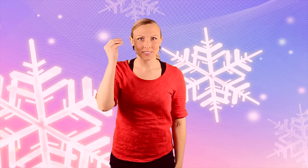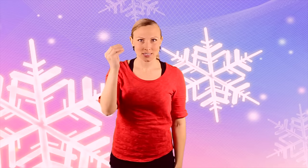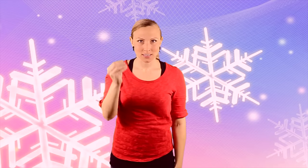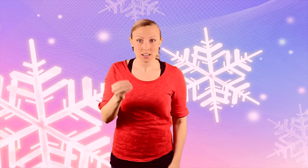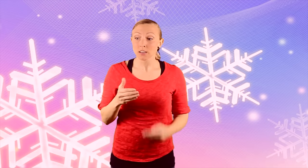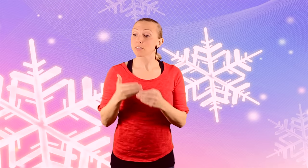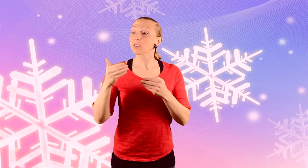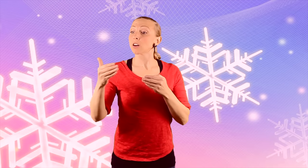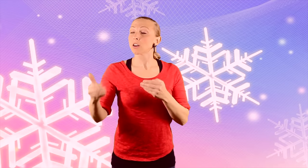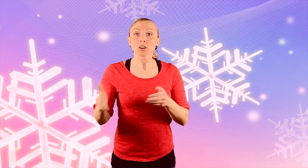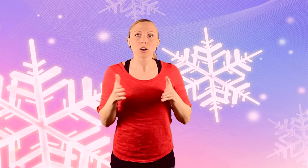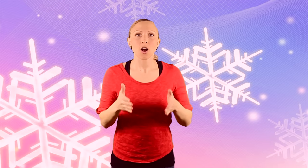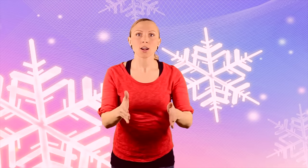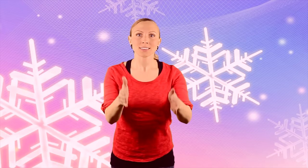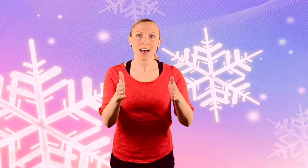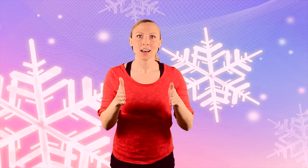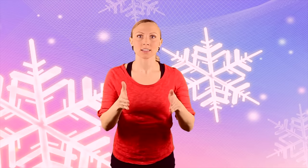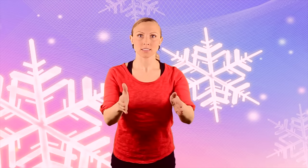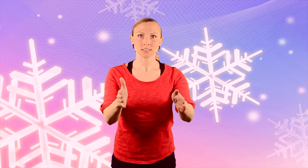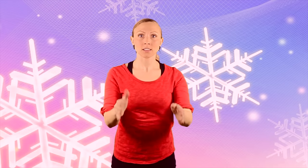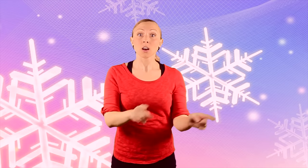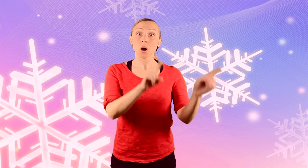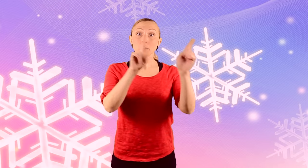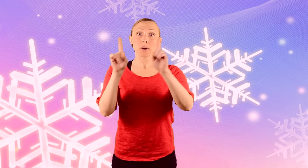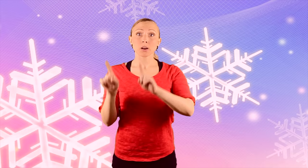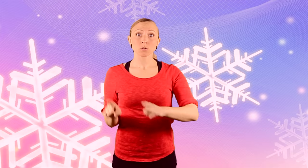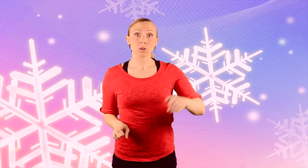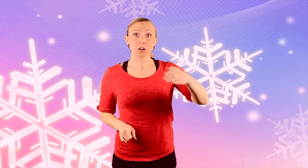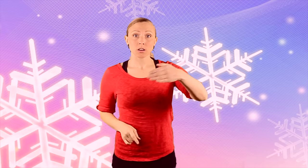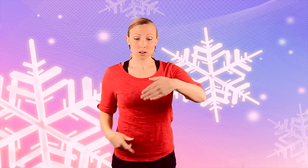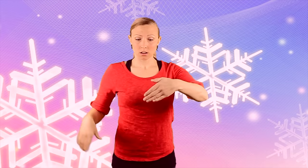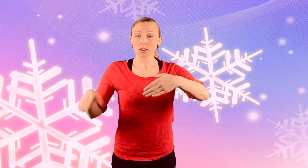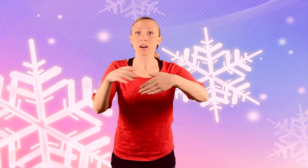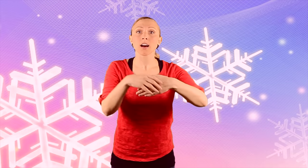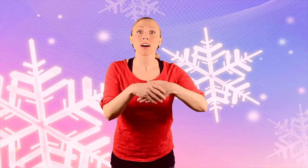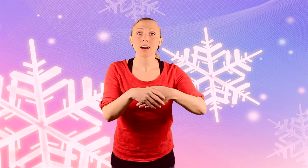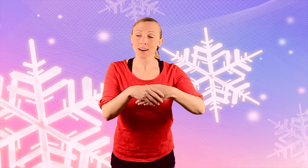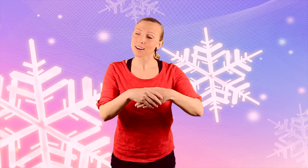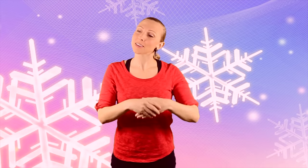Utanför på gatan ser jag männskor hand i hand.